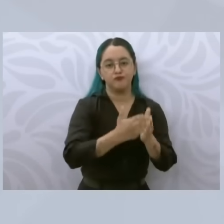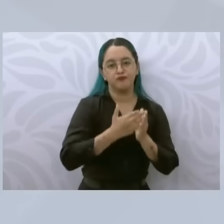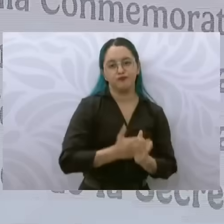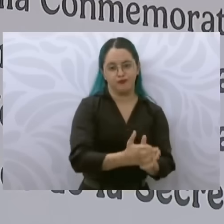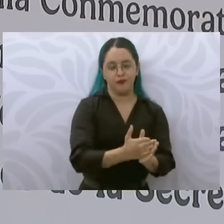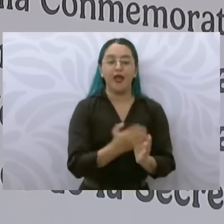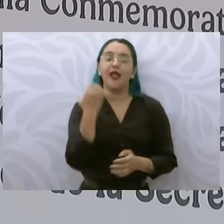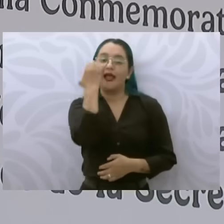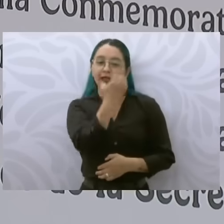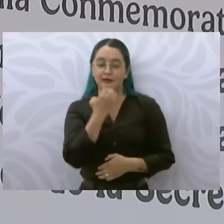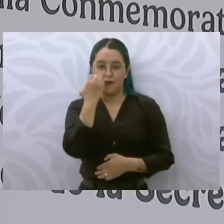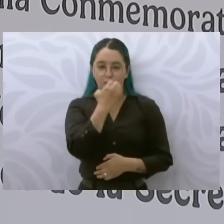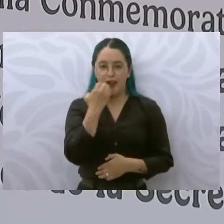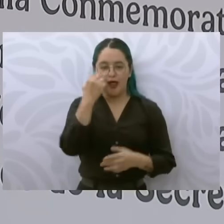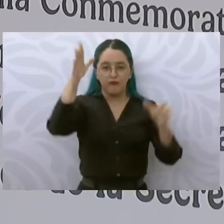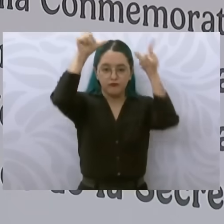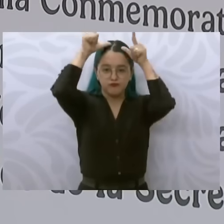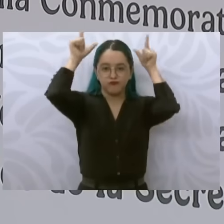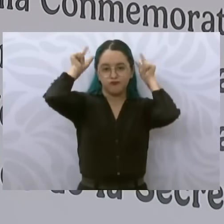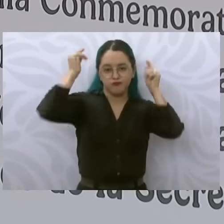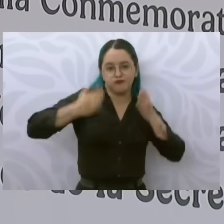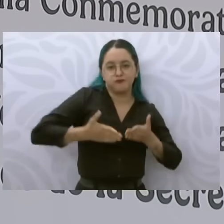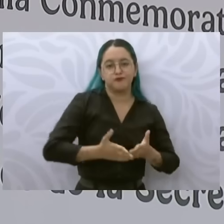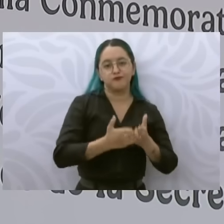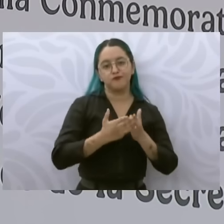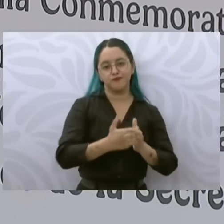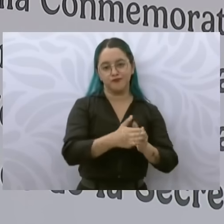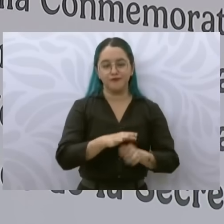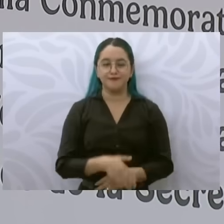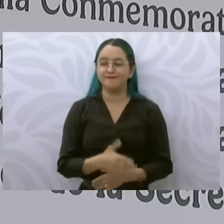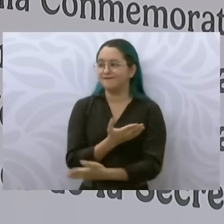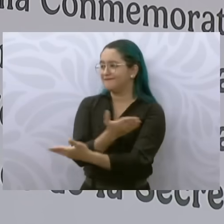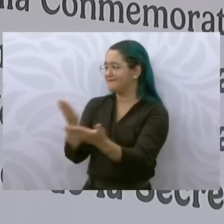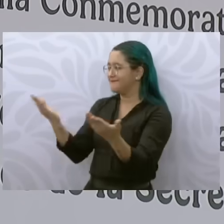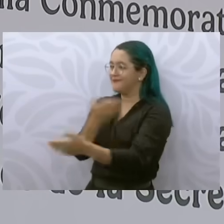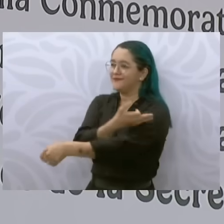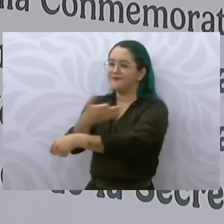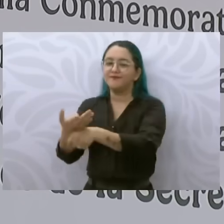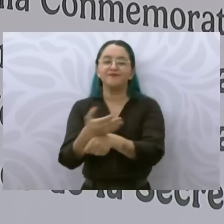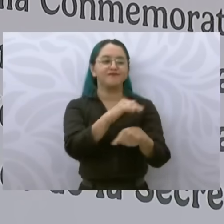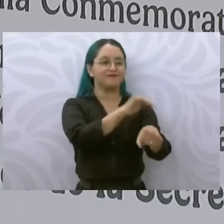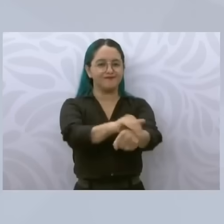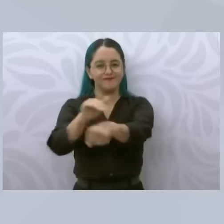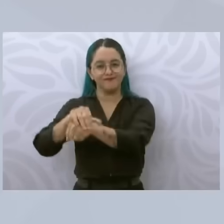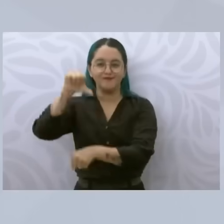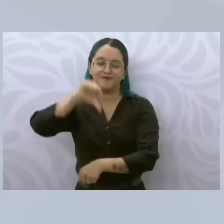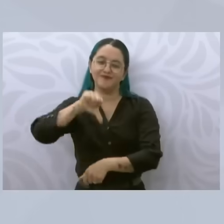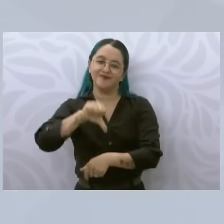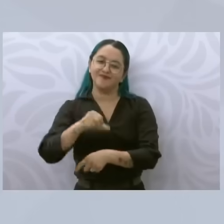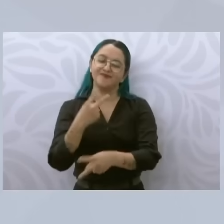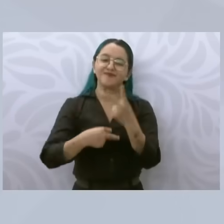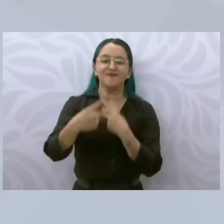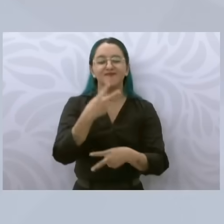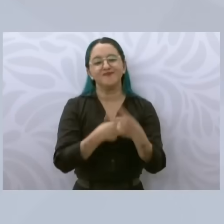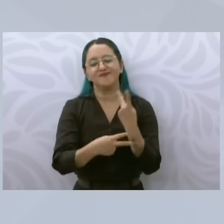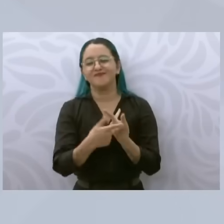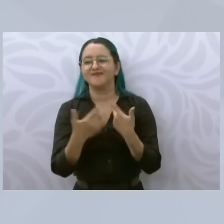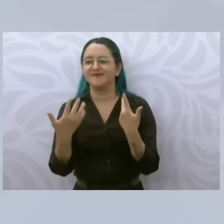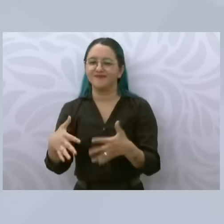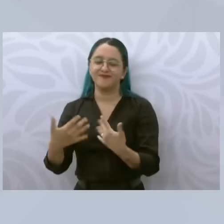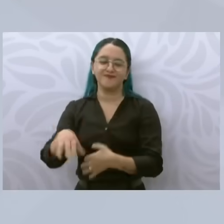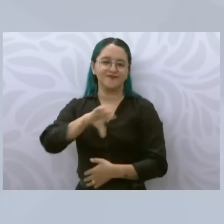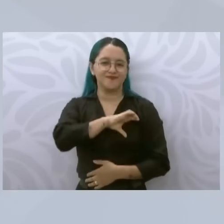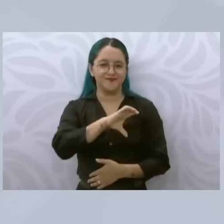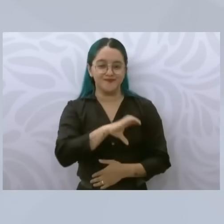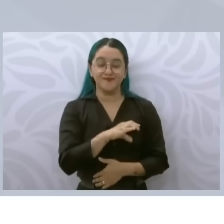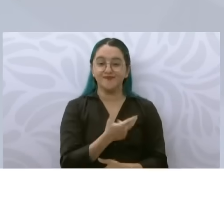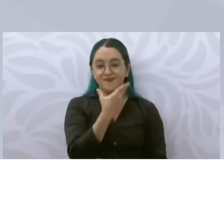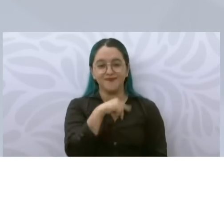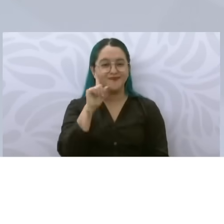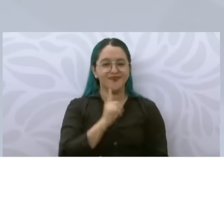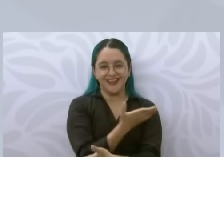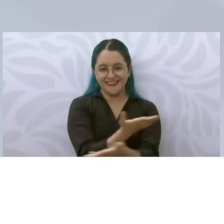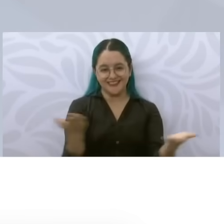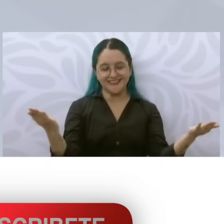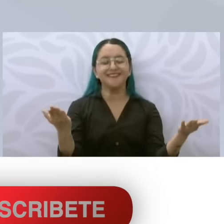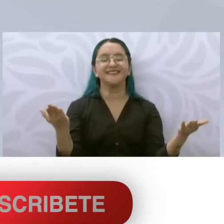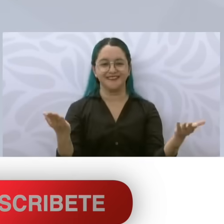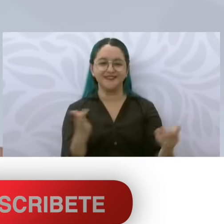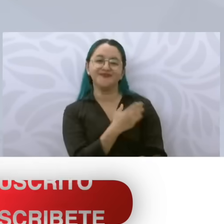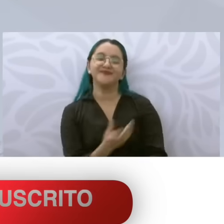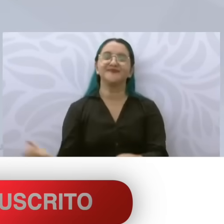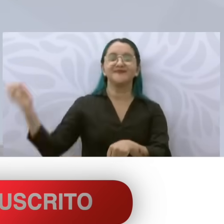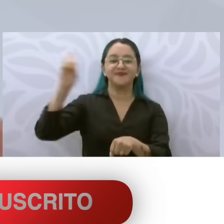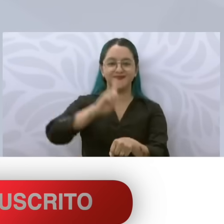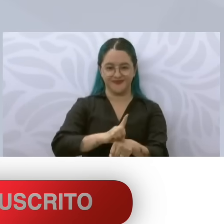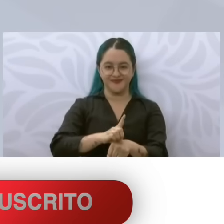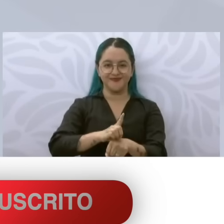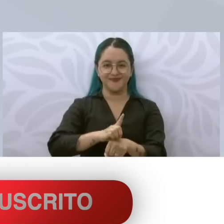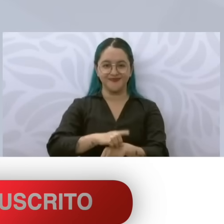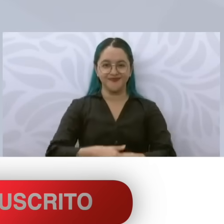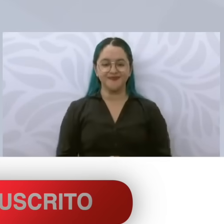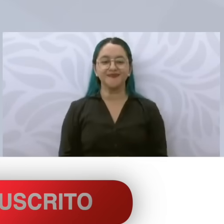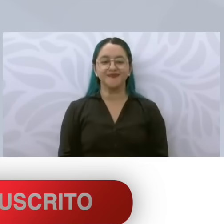Naval queridos familiares y amistades que hoy nos acompañan señoras y señores muy buenos días